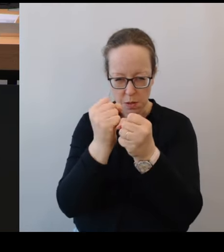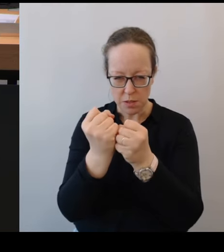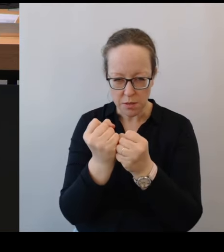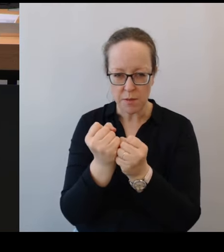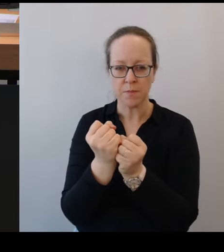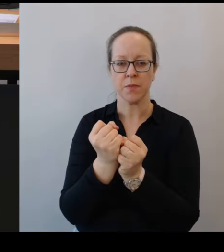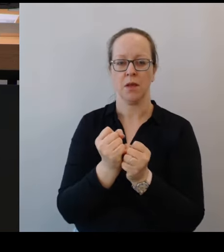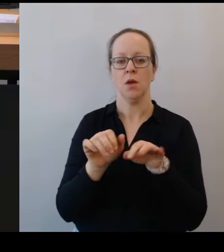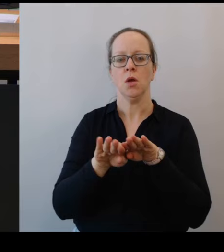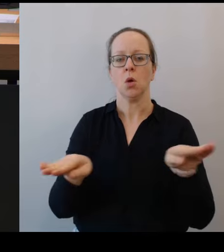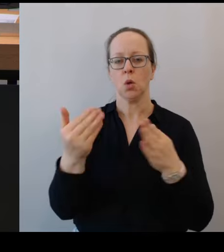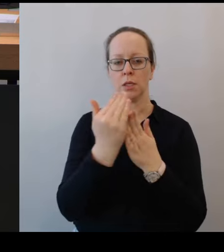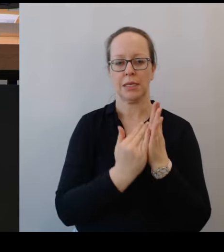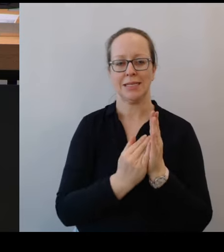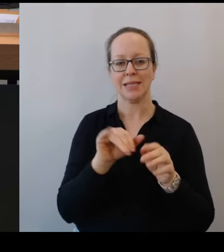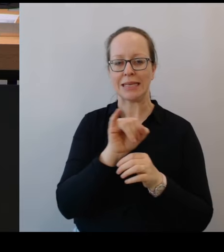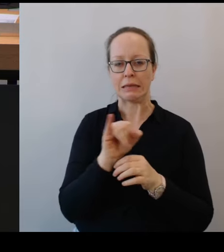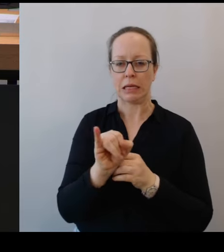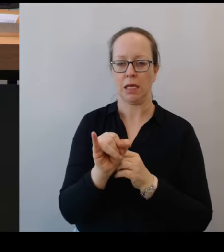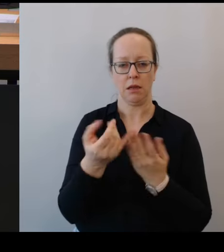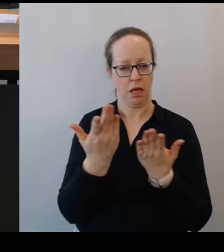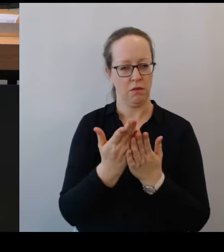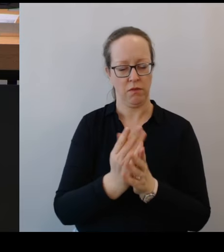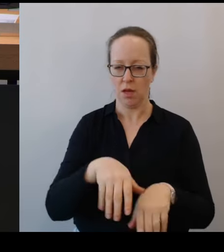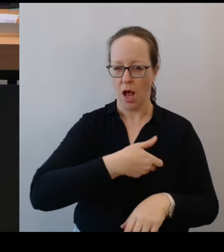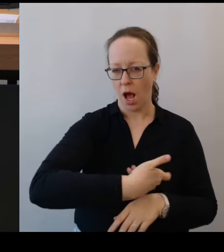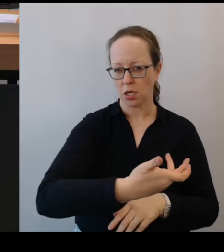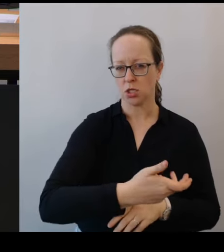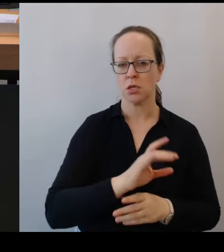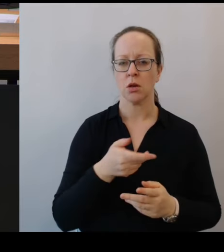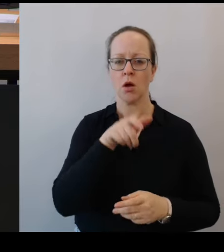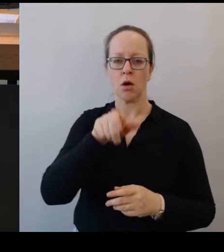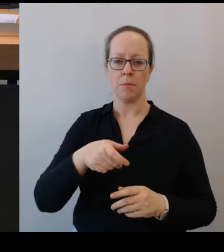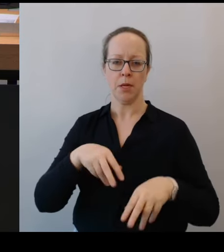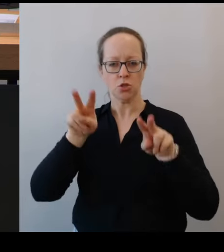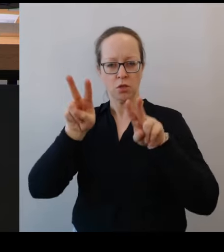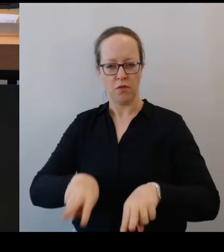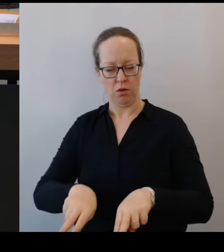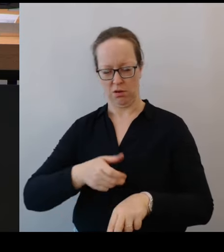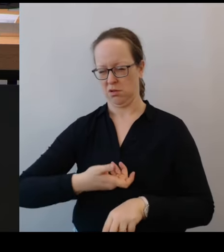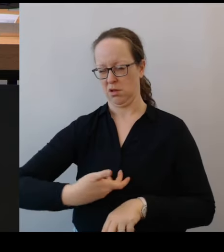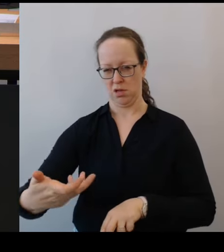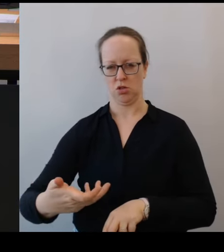Ich denke, ich spreche hier für alle Demokratinnen im Haus, wenn ich sage: In Fragen des demokratischen Miteinanders